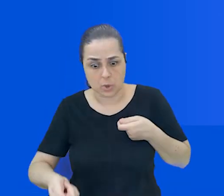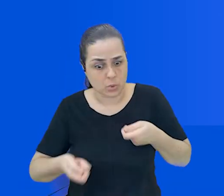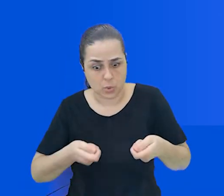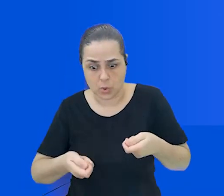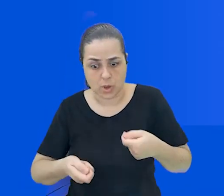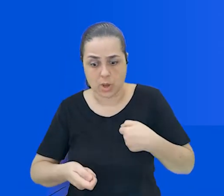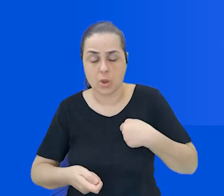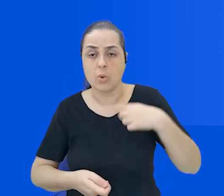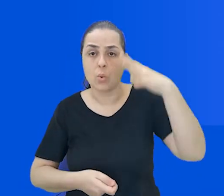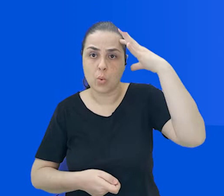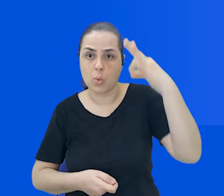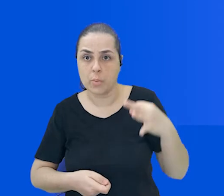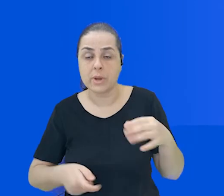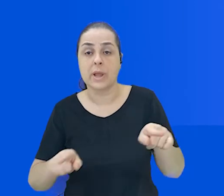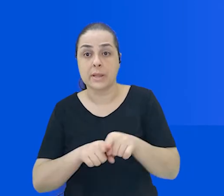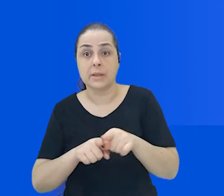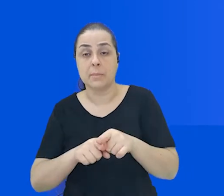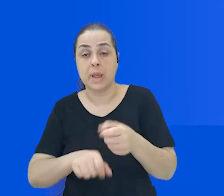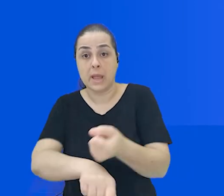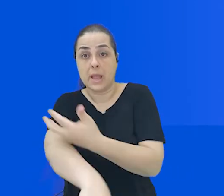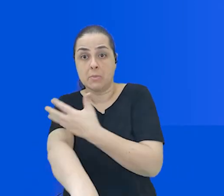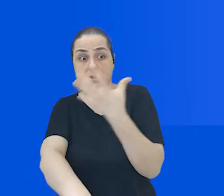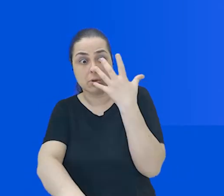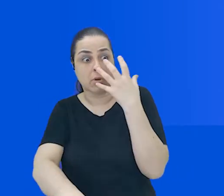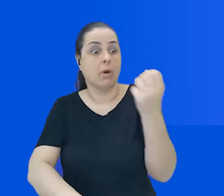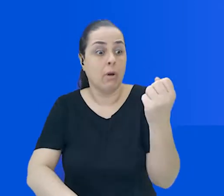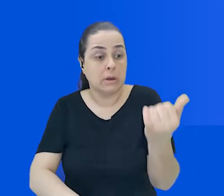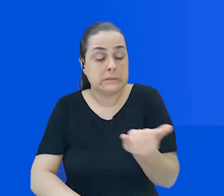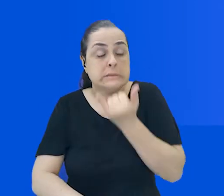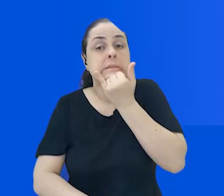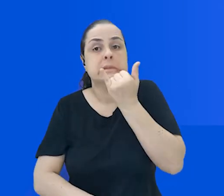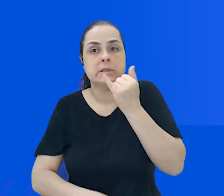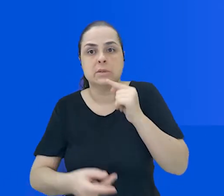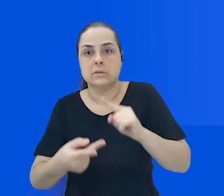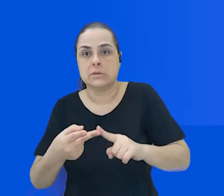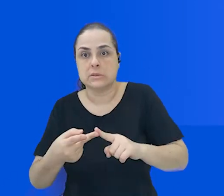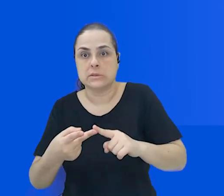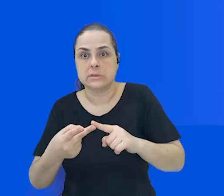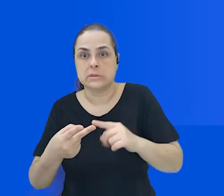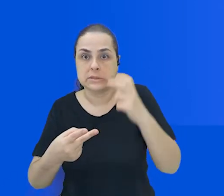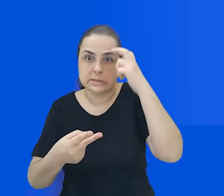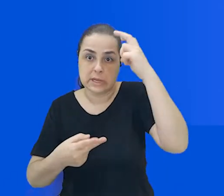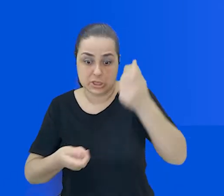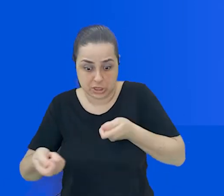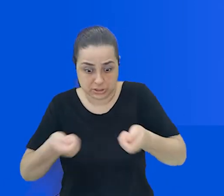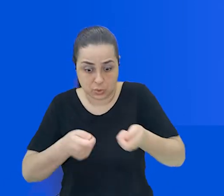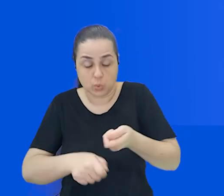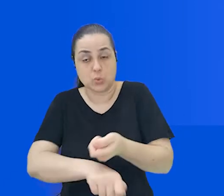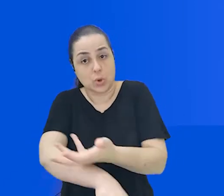sobre o sequestro emocional, a inteligência emocional. O perigo, e aí eu queria que você falasse um pouquinho,